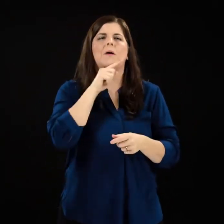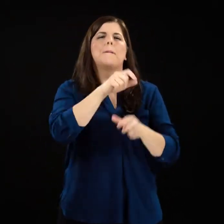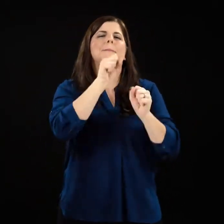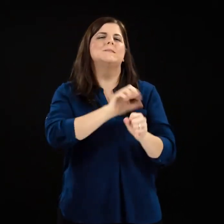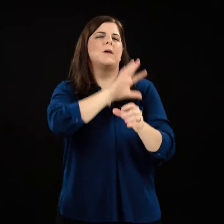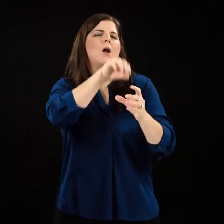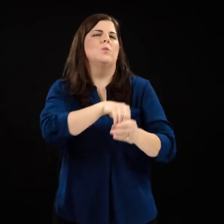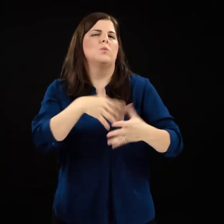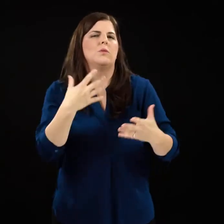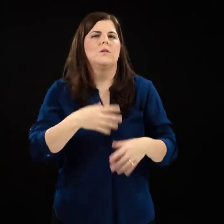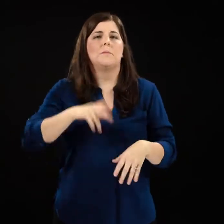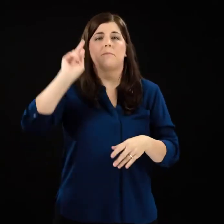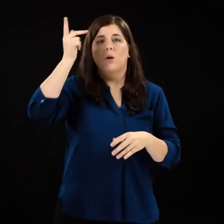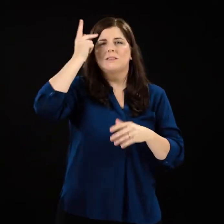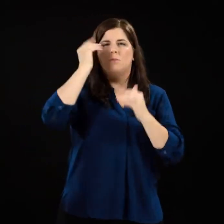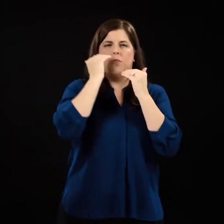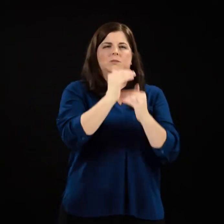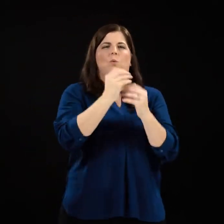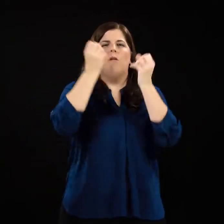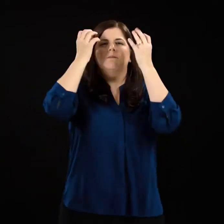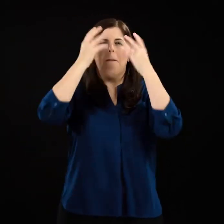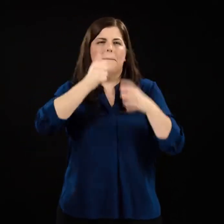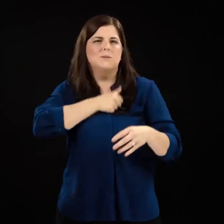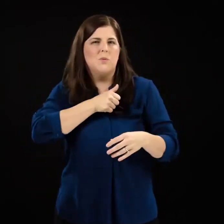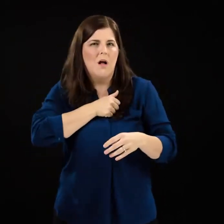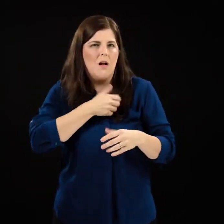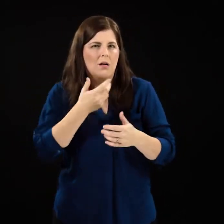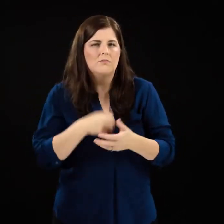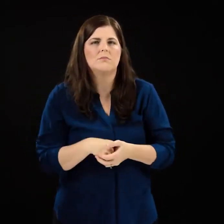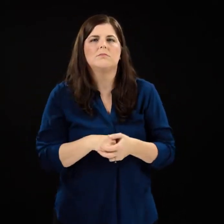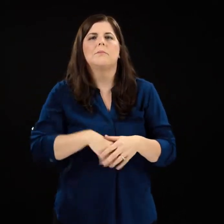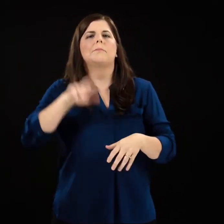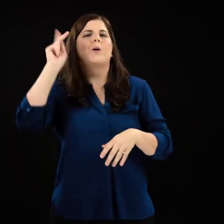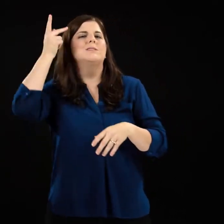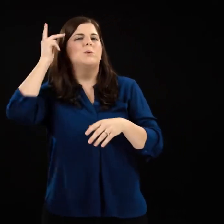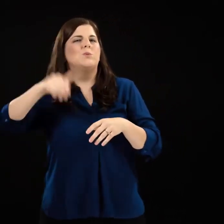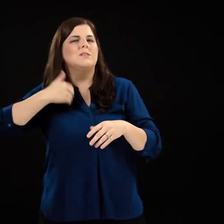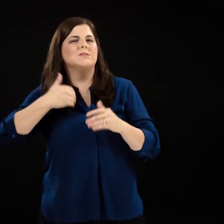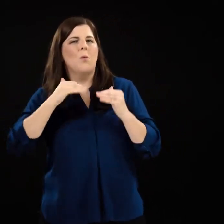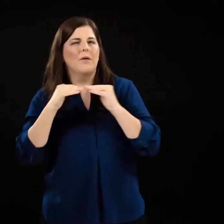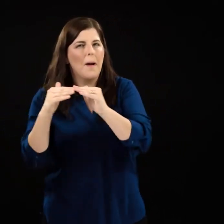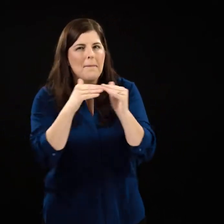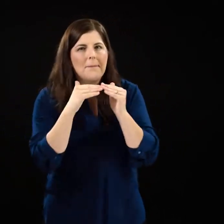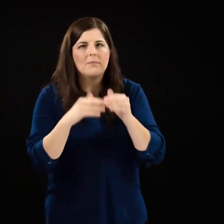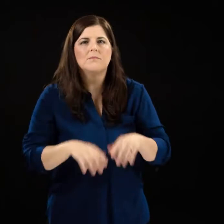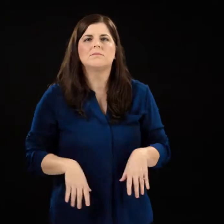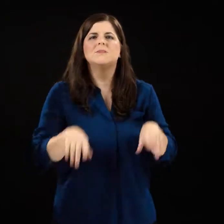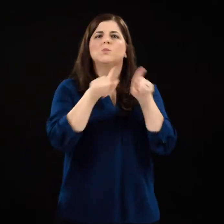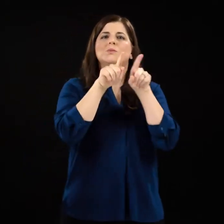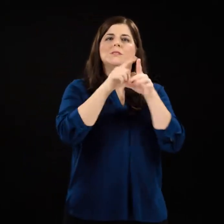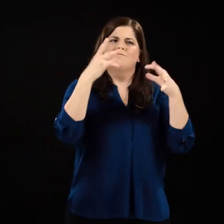comme en gros caractères, en brailles, en texte clair ou en format Word.